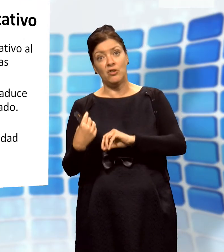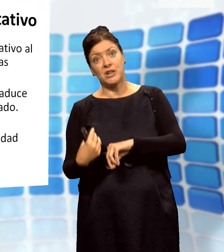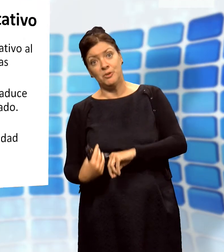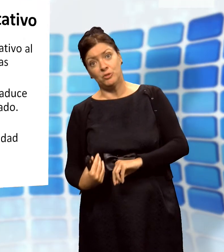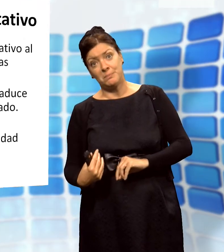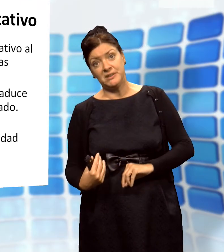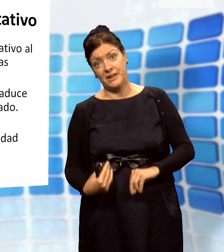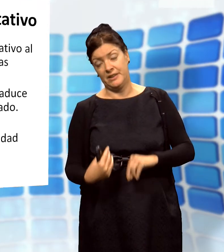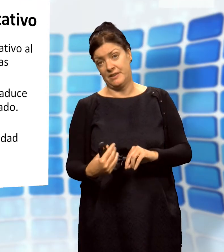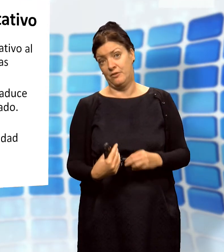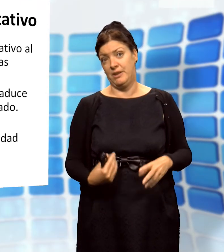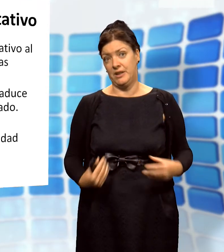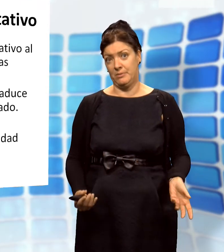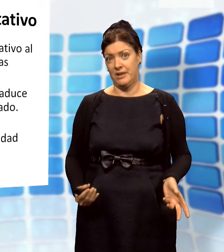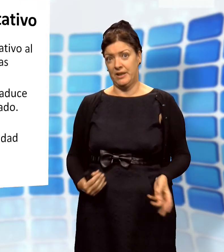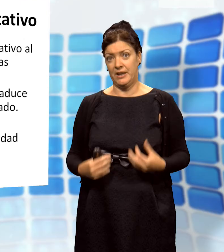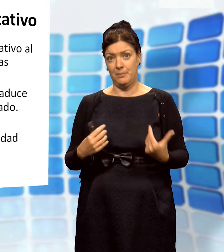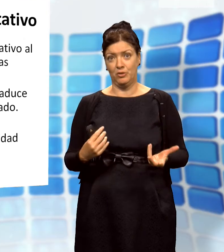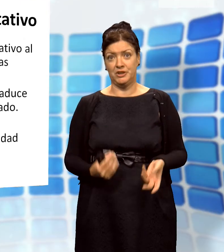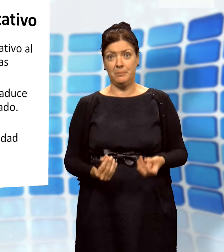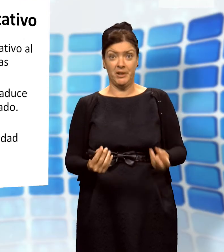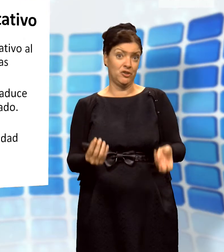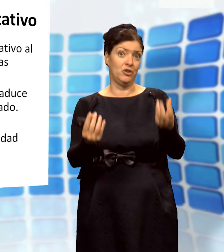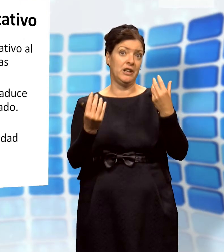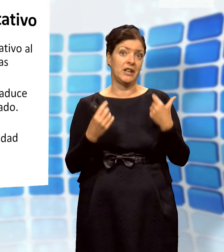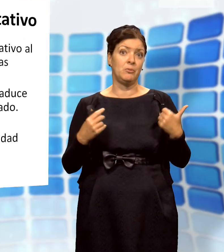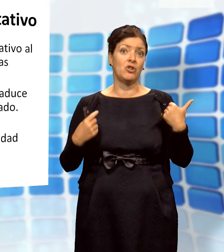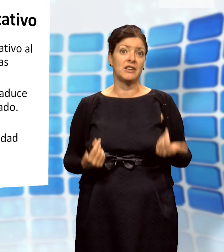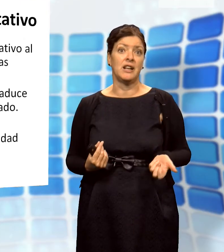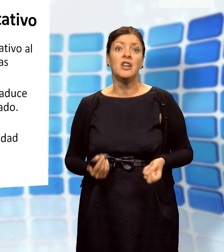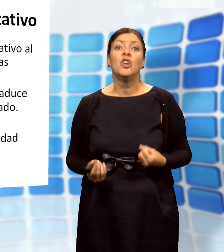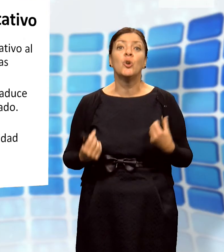los caminos para pensar de esa forma determinada. Ejemplo, si pienso en el término "casa" como